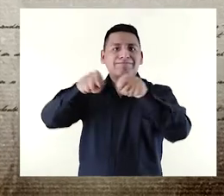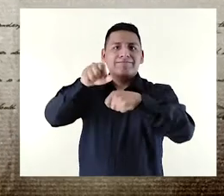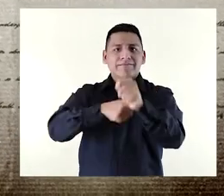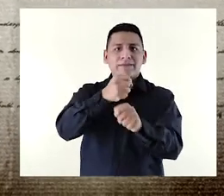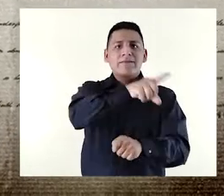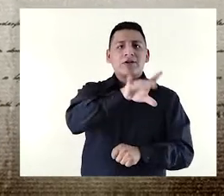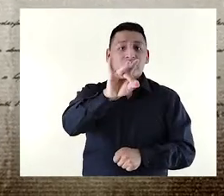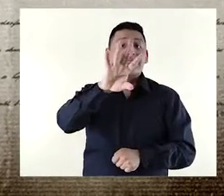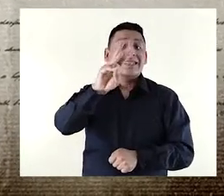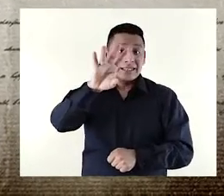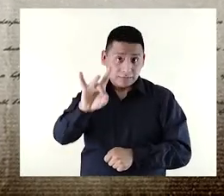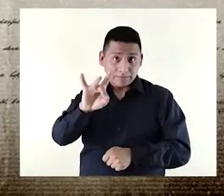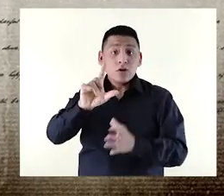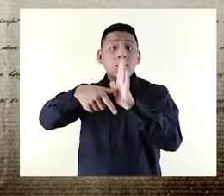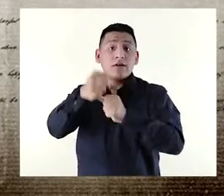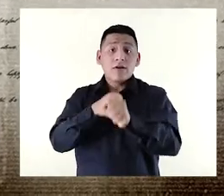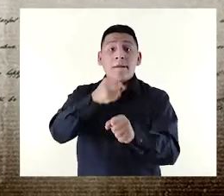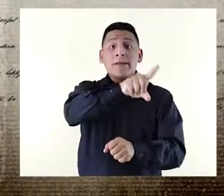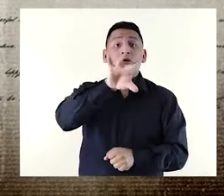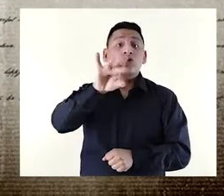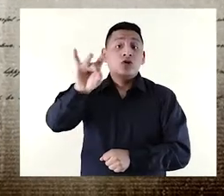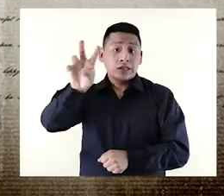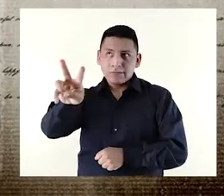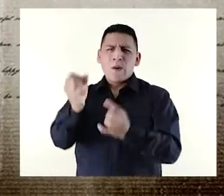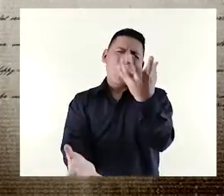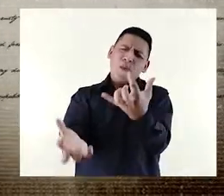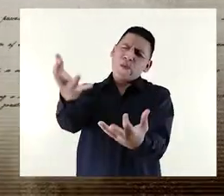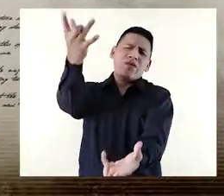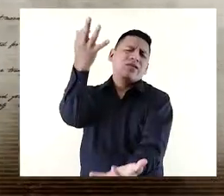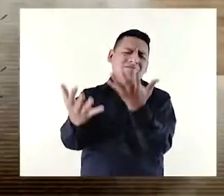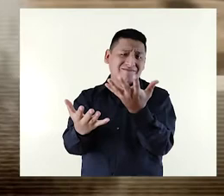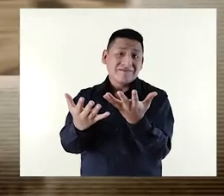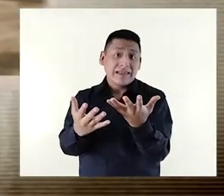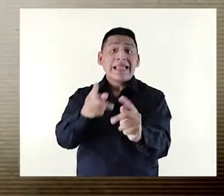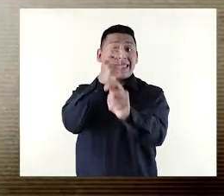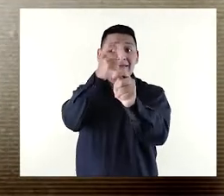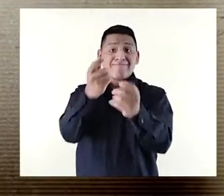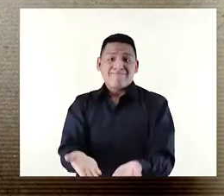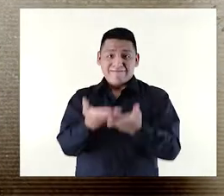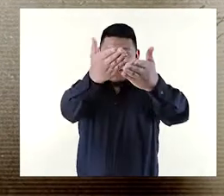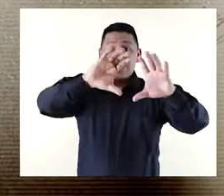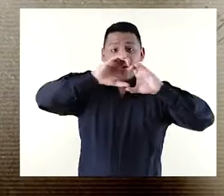en 1868 y en 1882 un incendió la consumió. El templo fue entregado a la Congregación